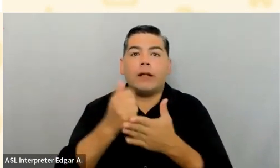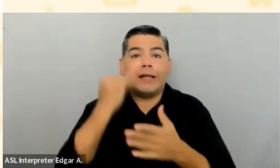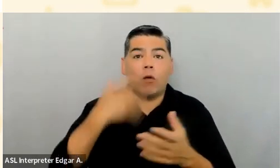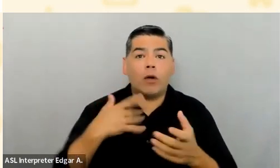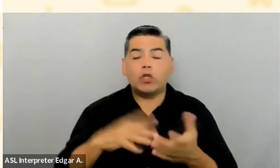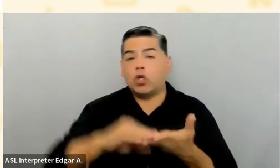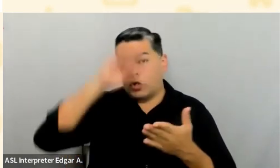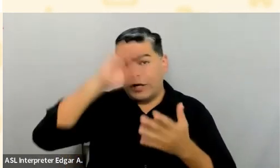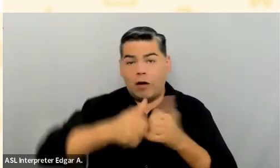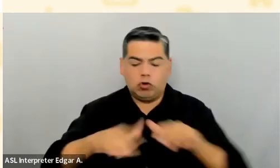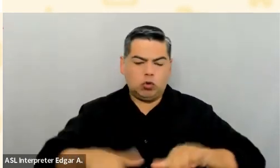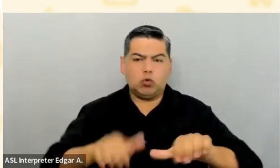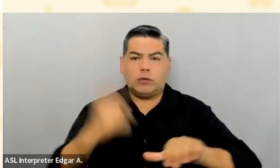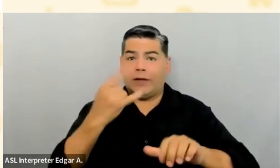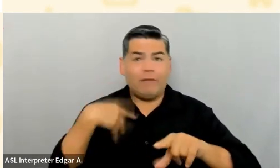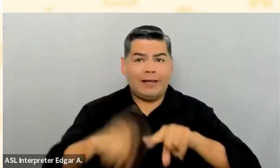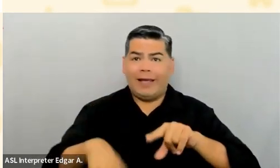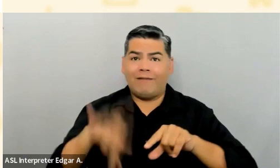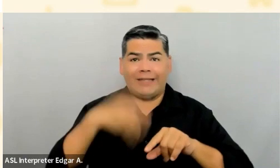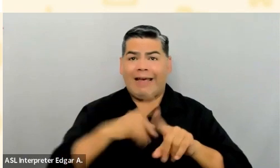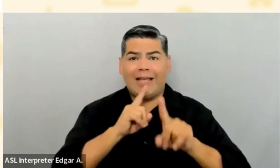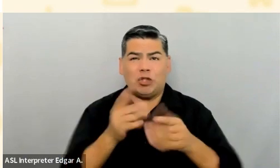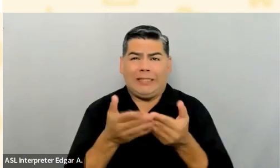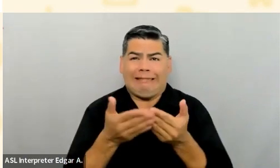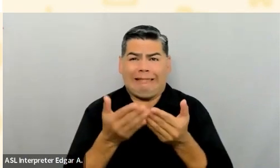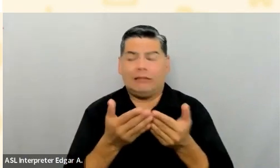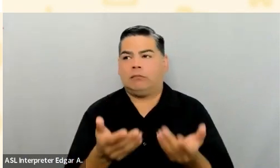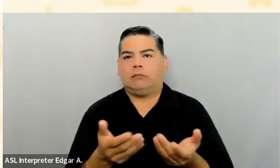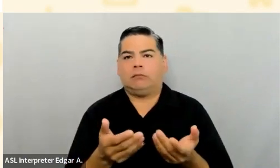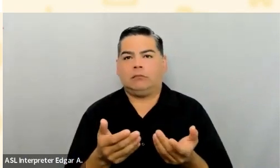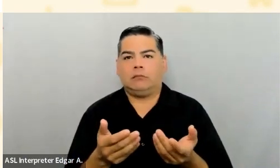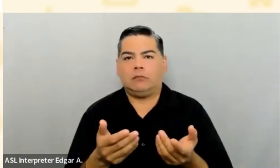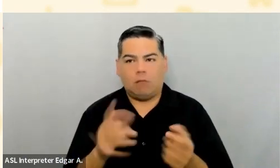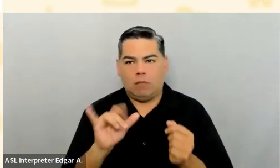Si no puedo encontrar fácilmente la respuesta, entonces eso es un no-no.